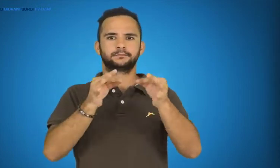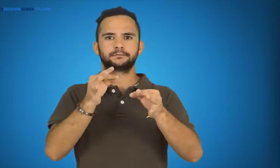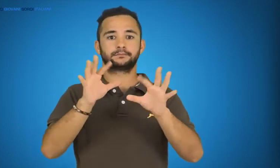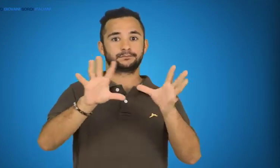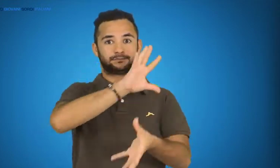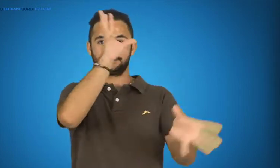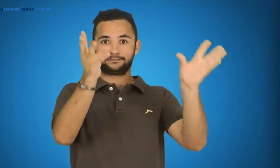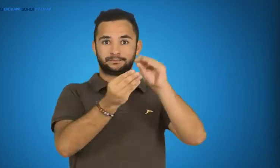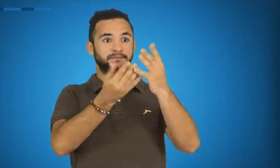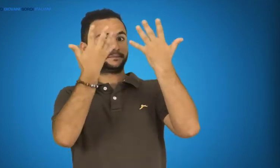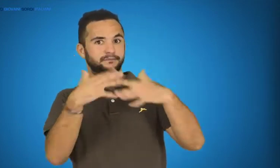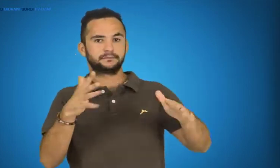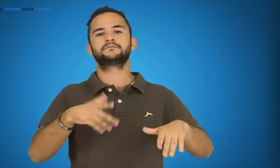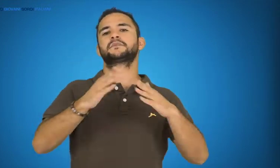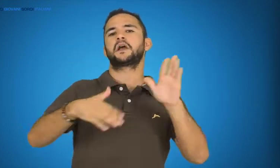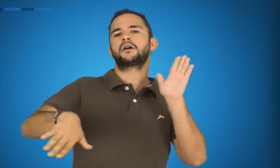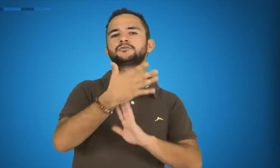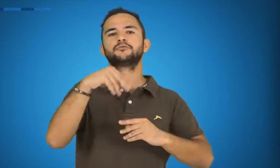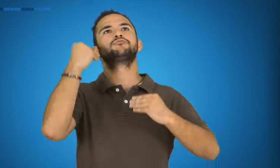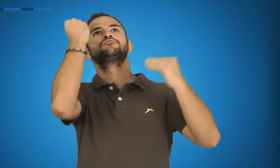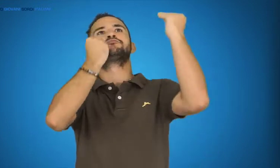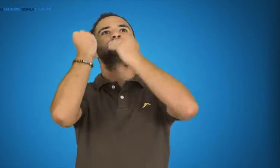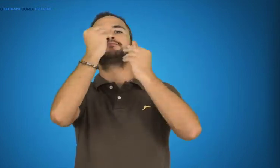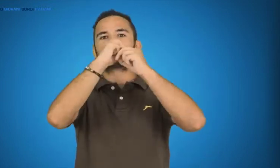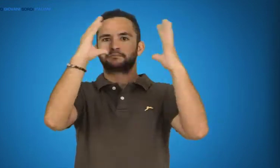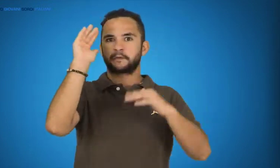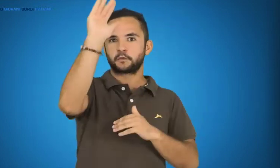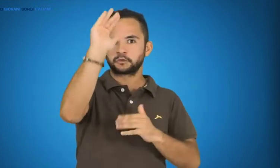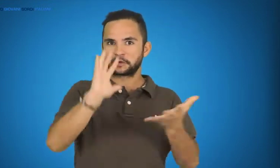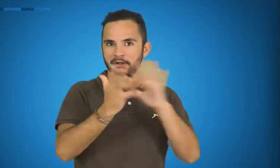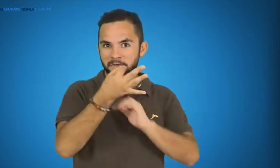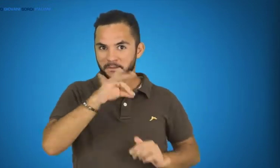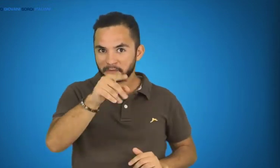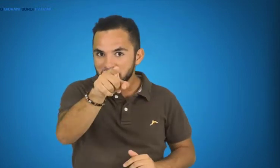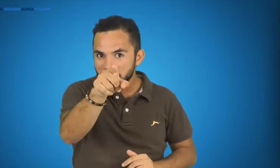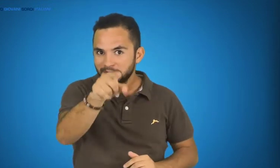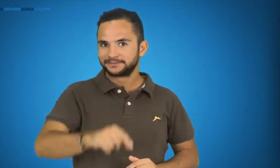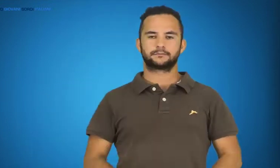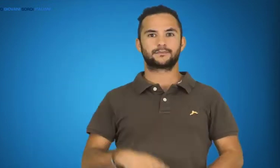una volta finita la giornata, andrete a casa e penserete se riuscirete a diventare imprenditori! E lo potrai fare.